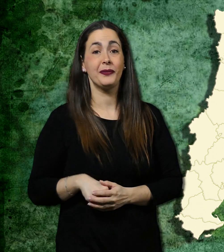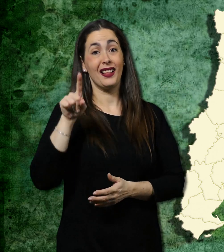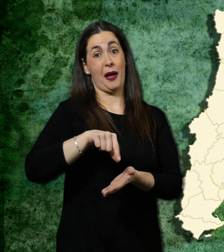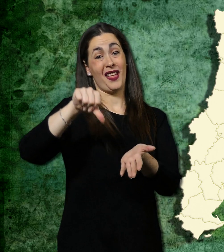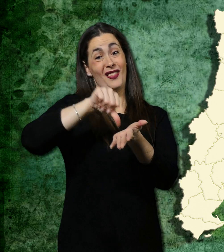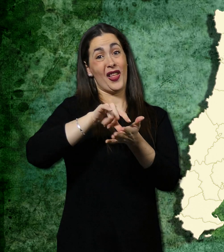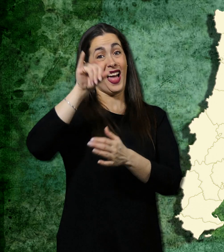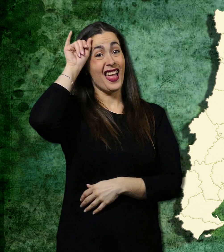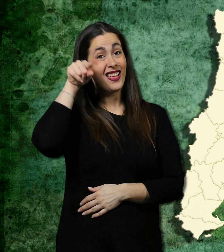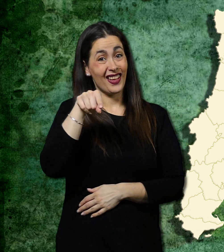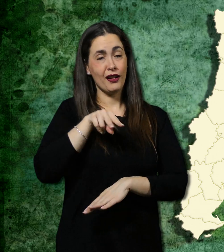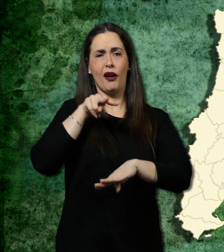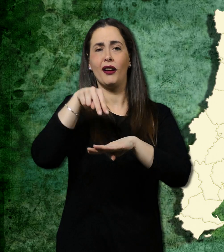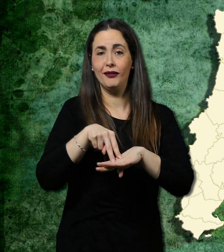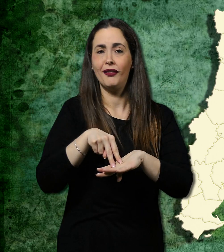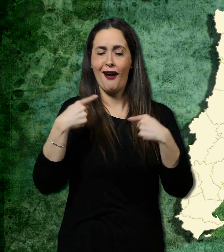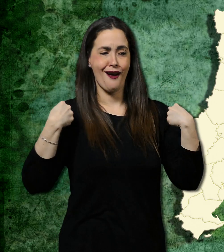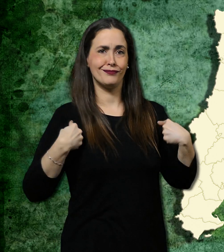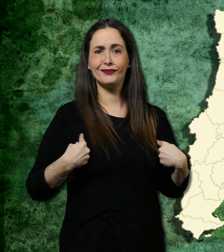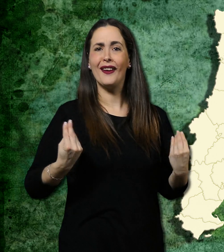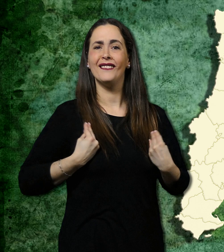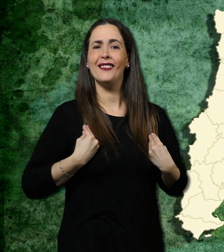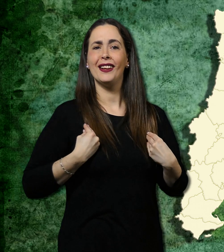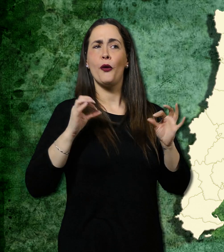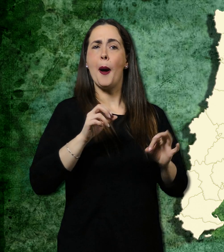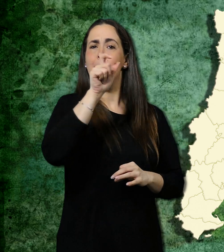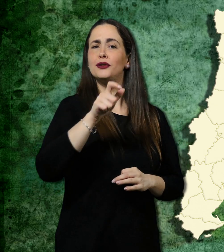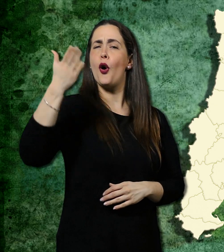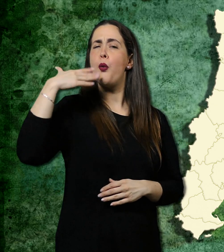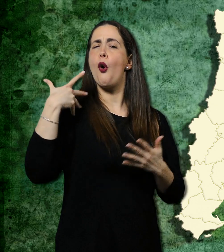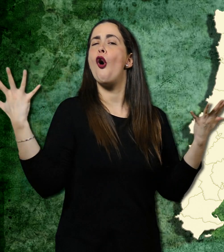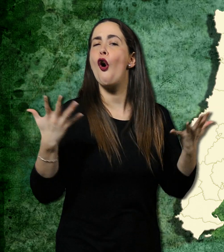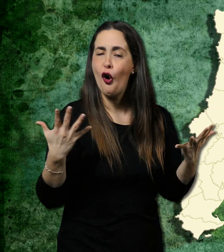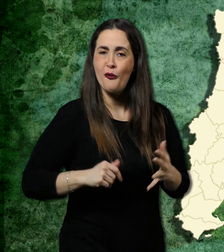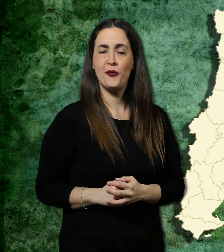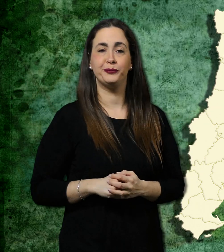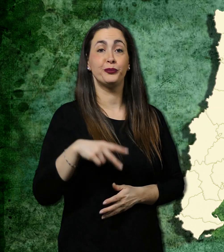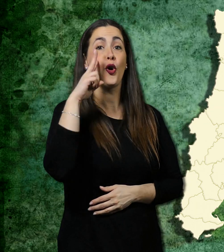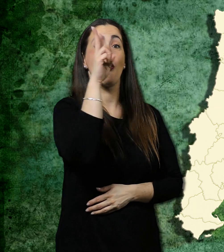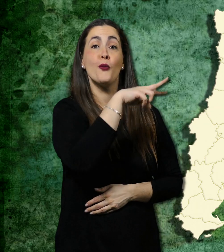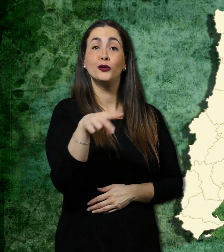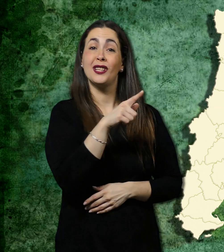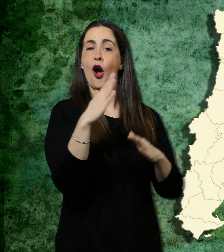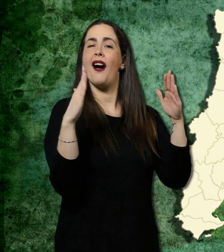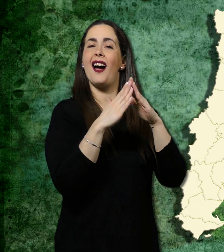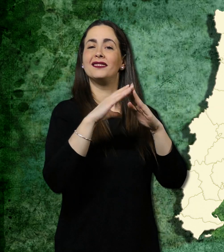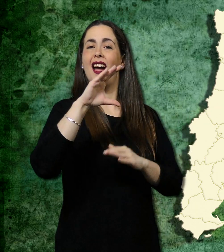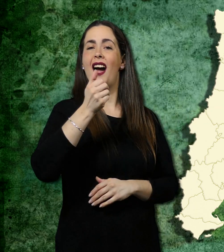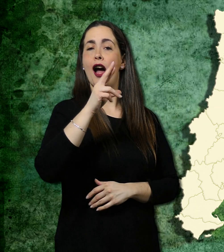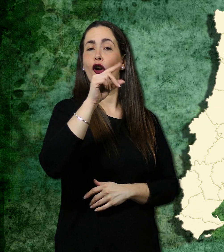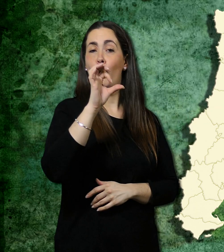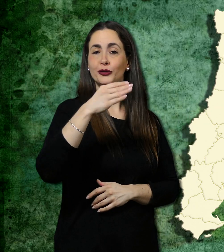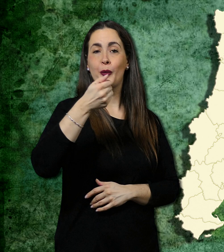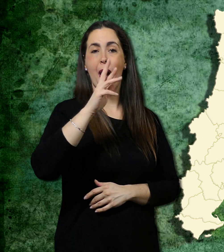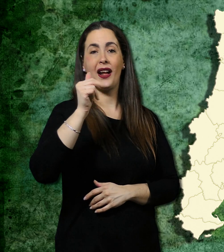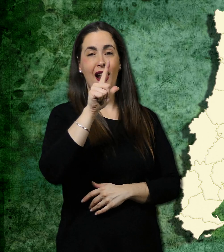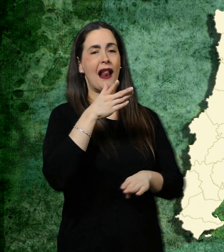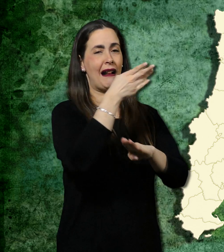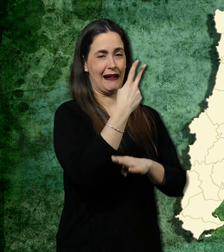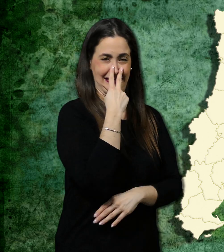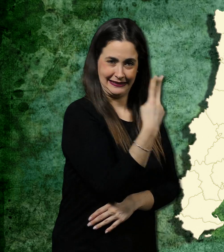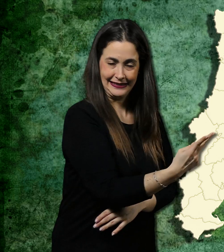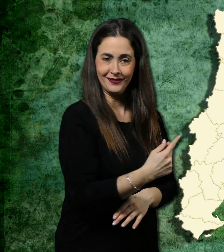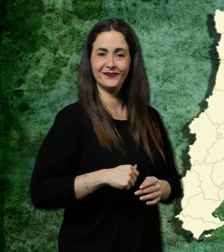Visitar la ciutadella ibèrica i viure com ho feien els antics pobladors. Visitar la Casa Museu Carlos Barral.